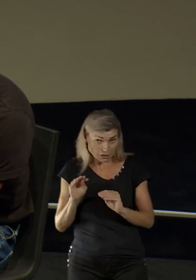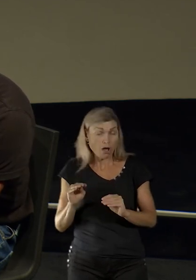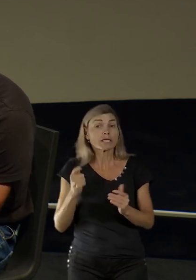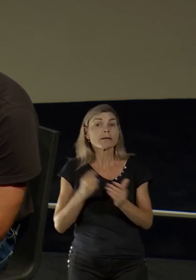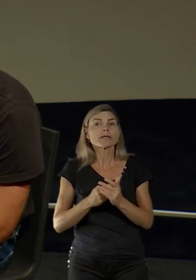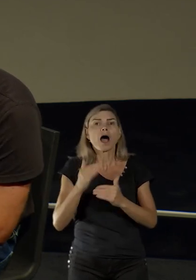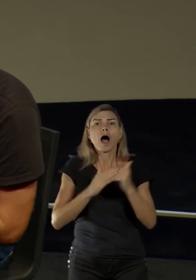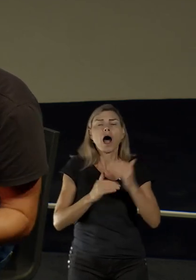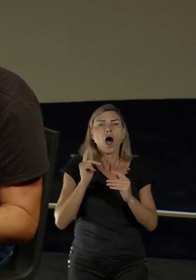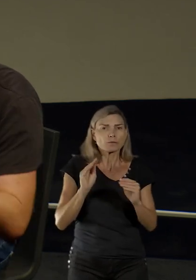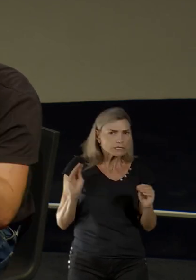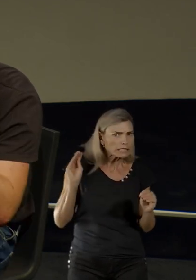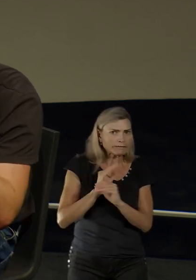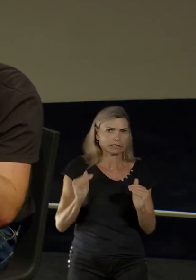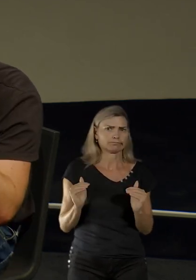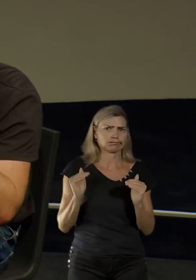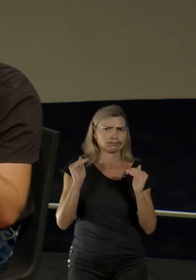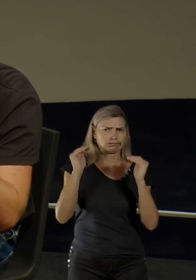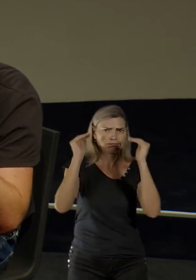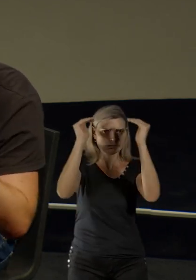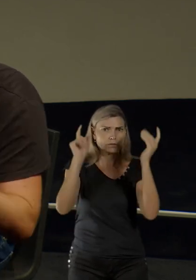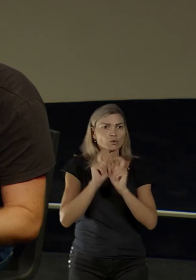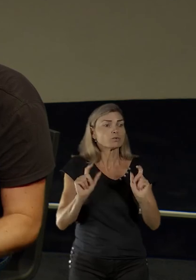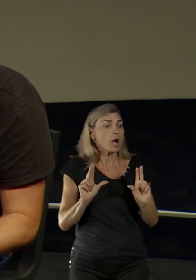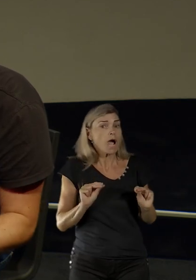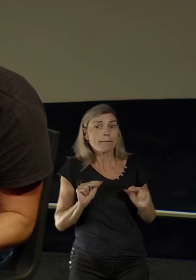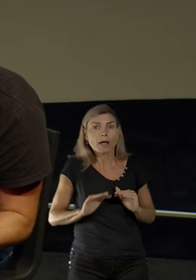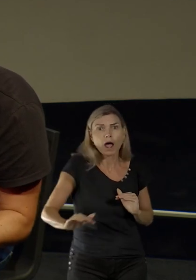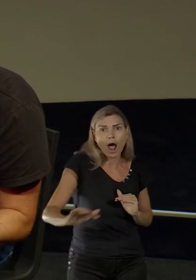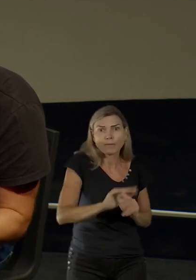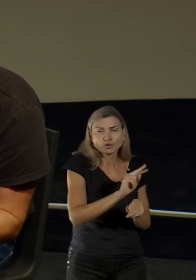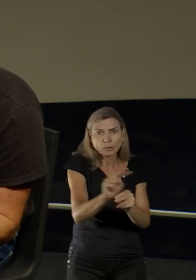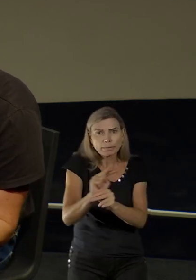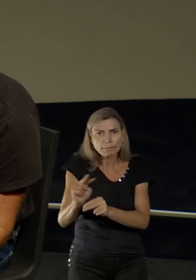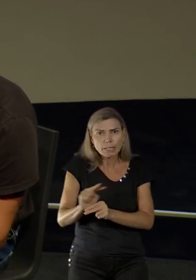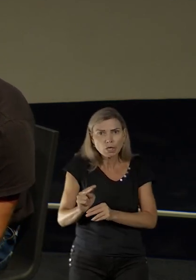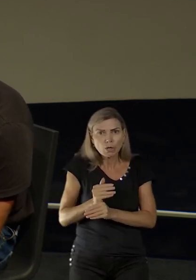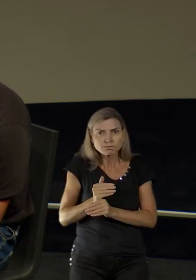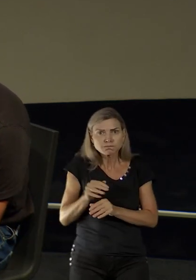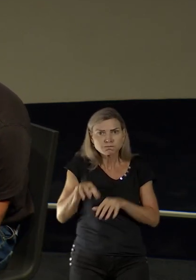s PSP, aby ten počet pater nahoru byl stejný i pod zem, to samozřejmě je nesmysl.